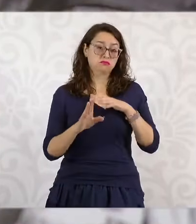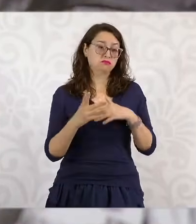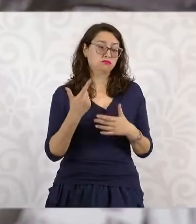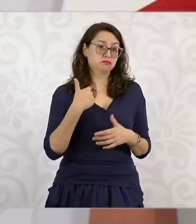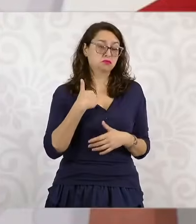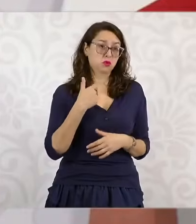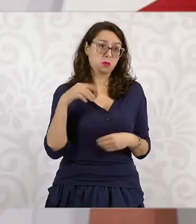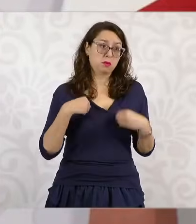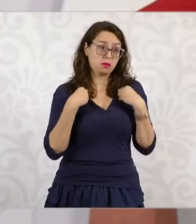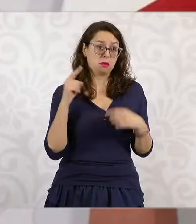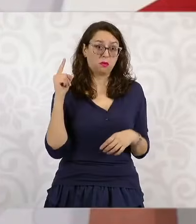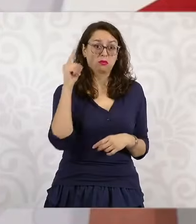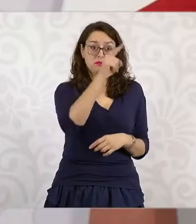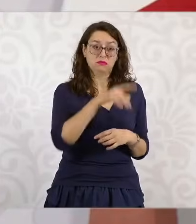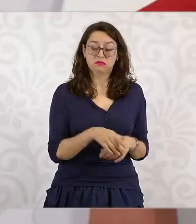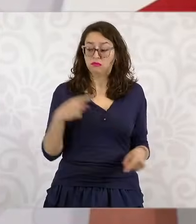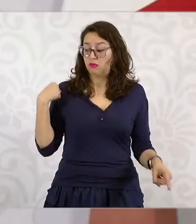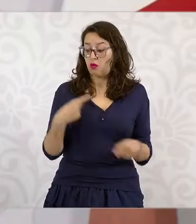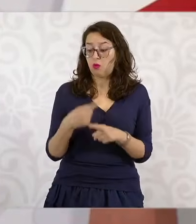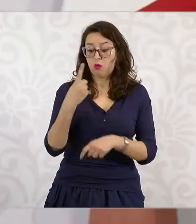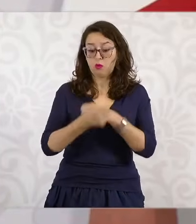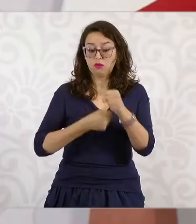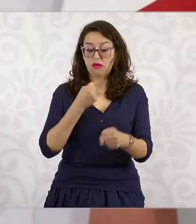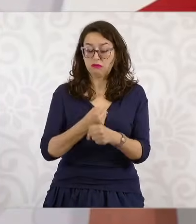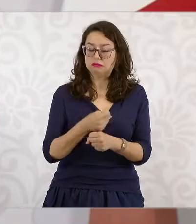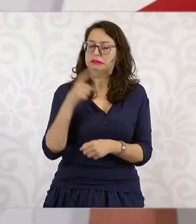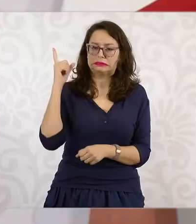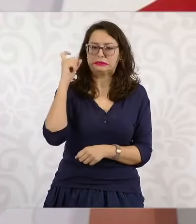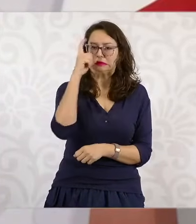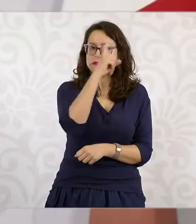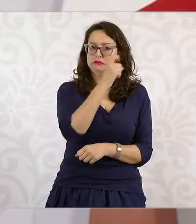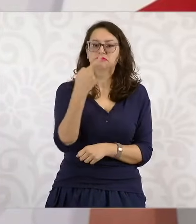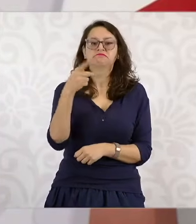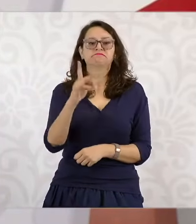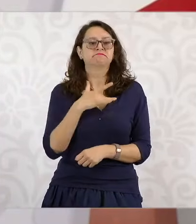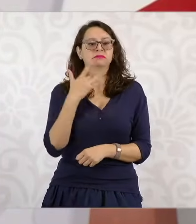sumamente orgullosa del trabajo de nosotros, los mexicanos, los compatriotas, los nacidos allá y